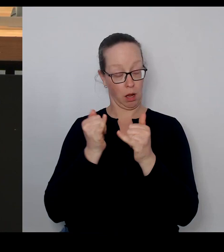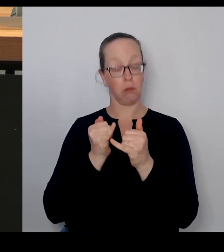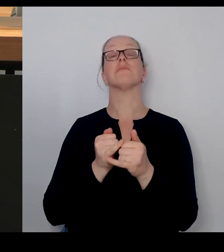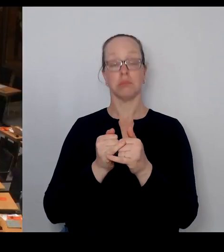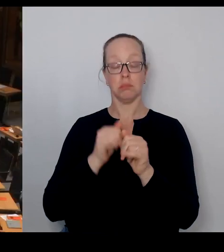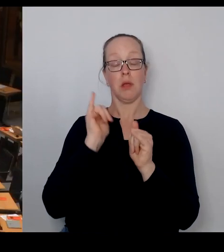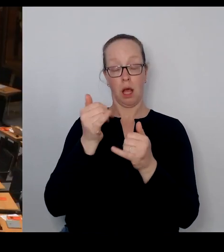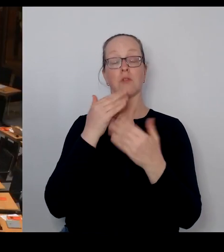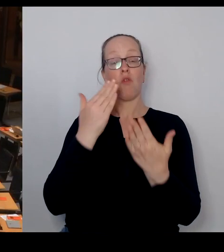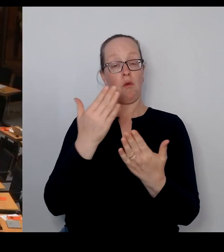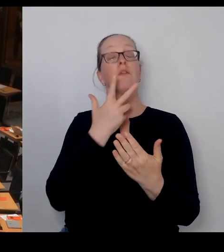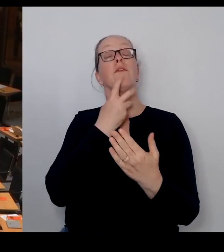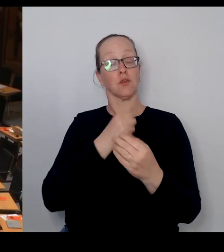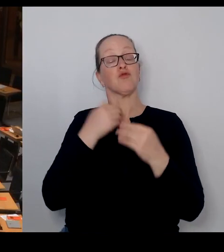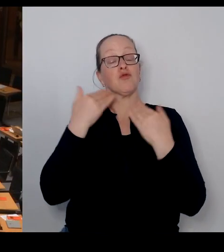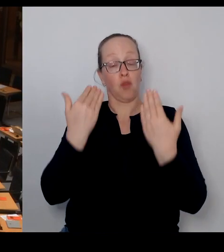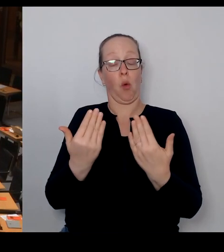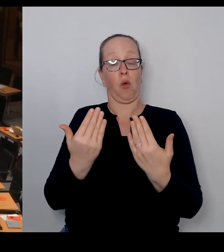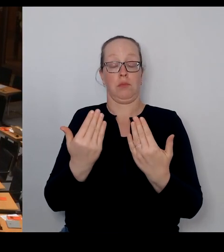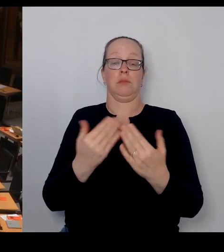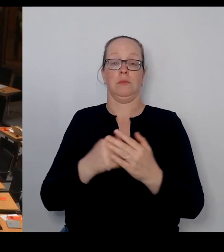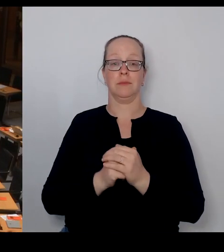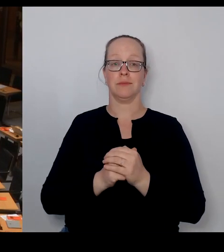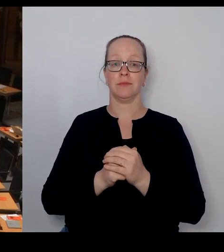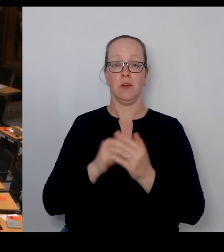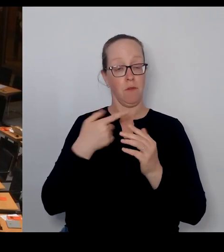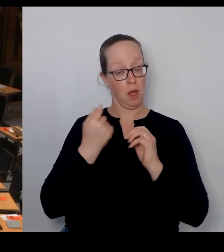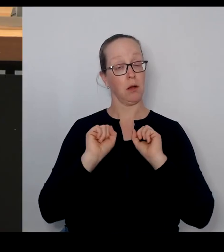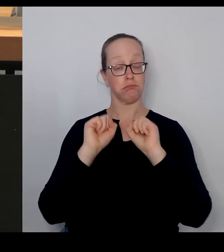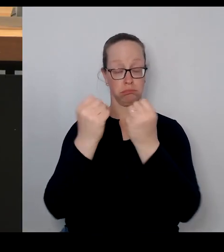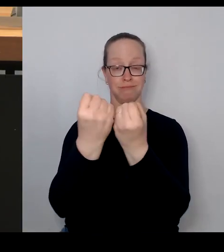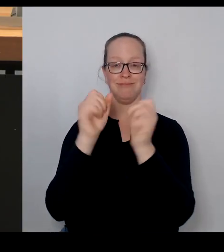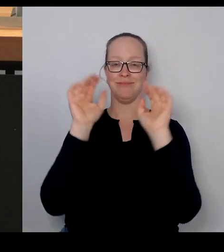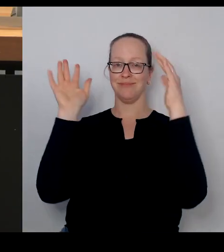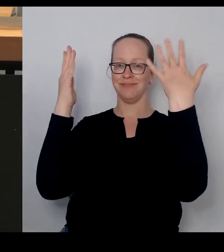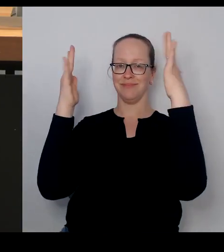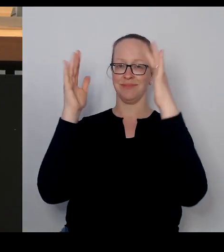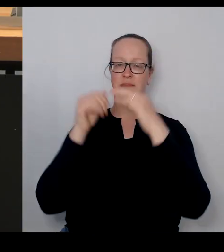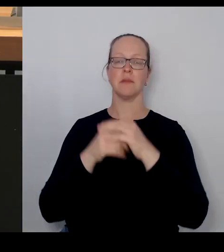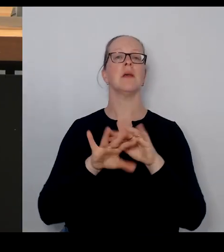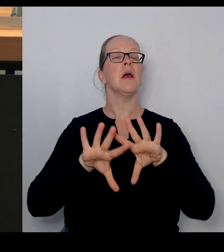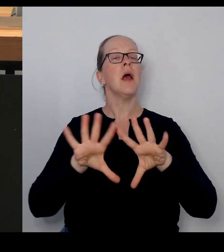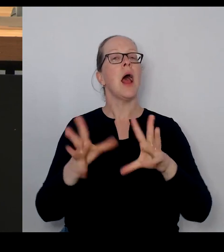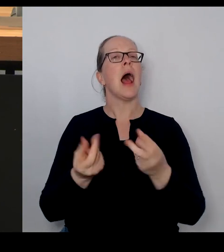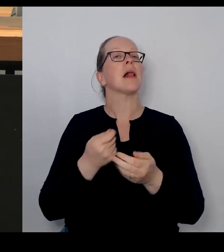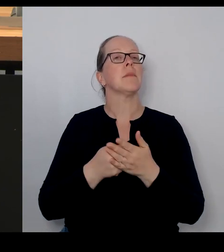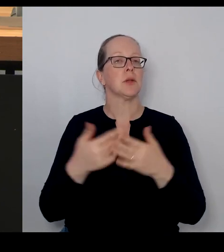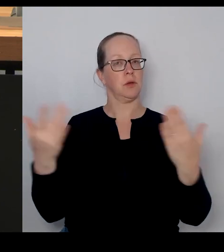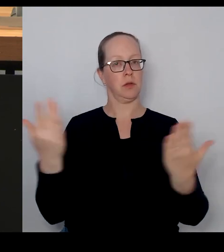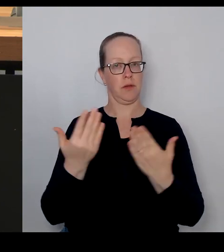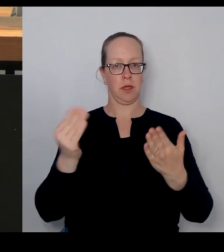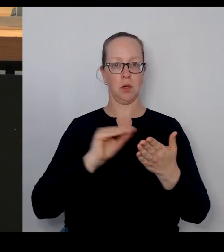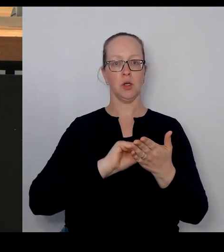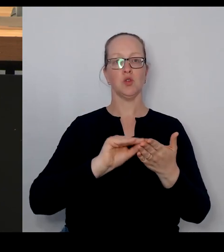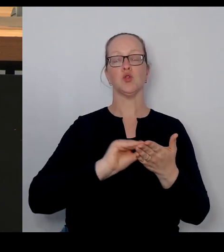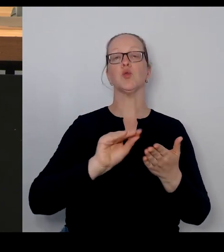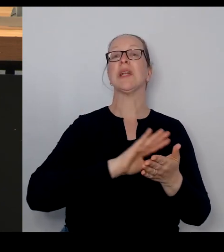Grundsätzlich gilt Neben sauberen Schulen geht es um gute Arbeitsbedingungen. Das wurde hier auch von allen genannt.